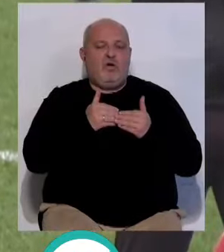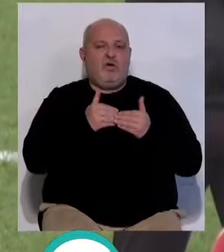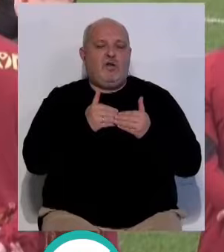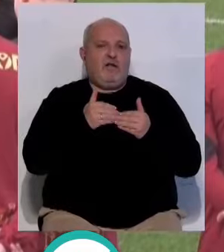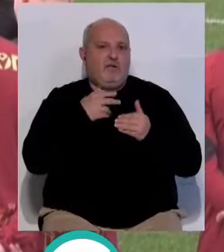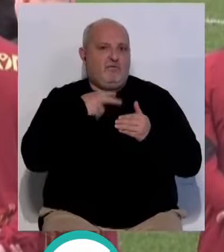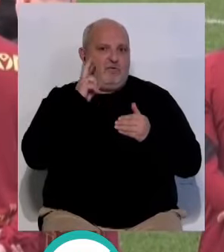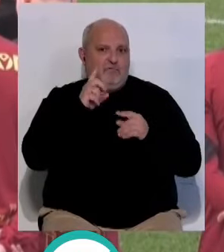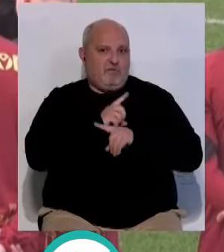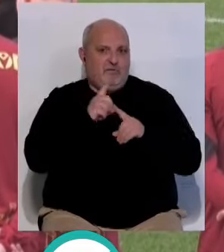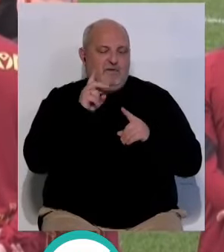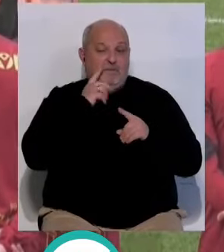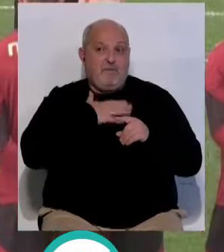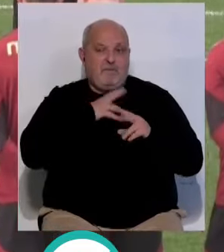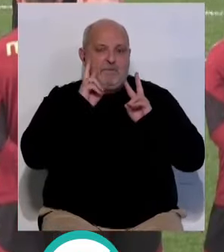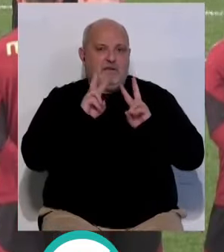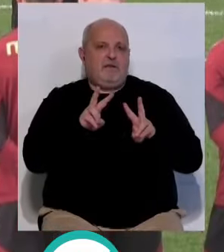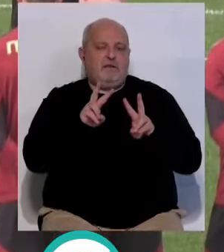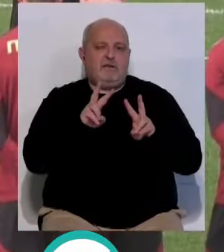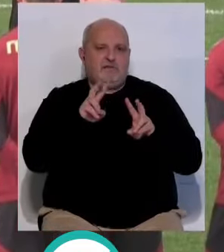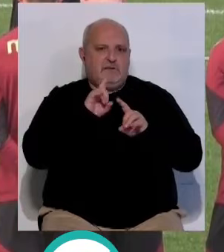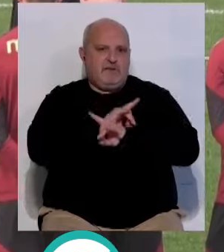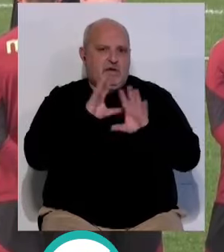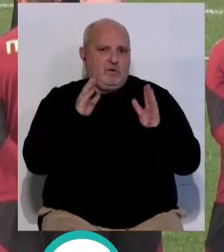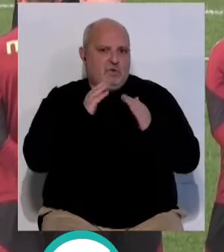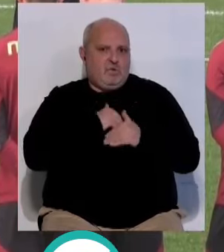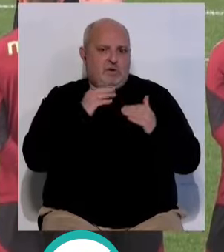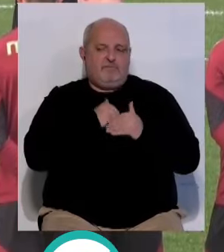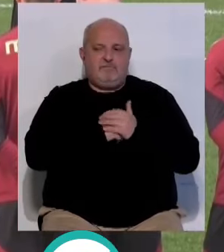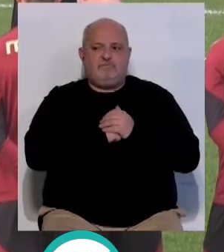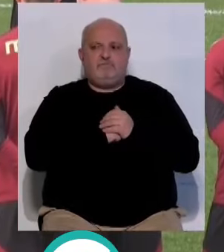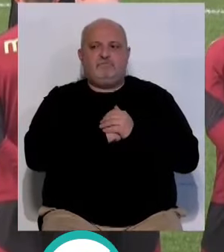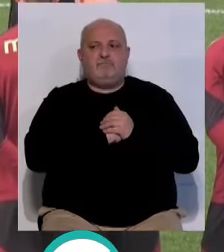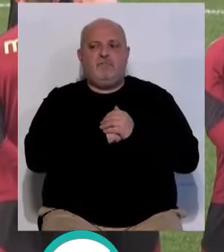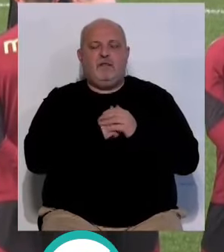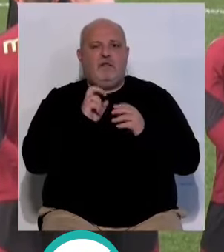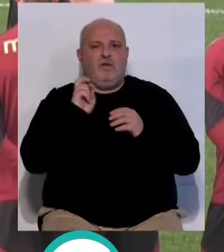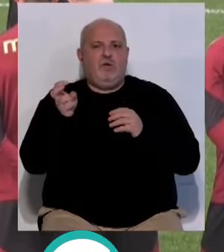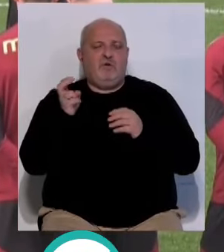lo veo o sea no para mí es un sin sentido Porque si tú al uno que pido ha cer ver y tanto Claro